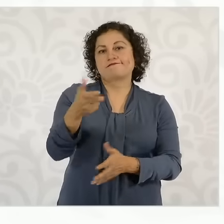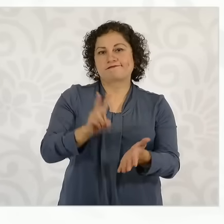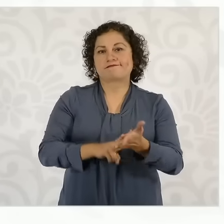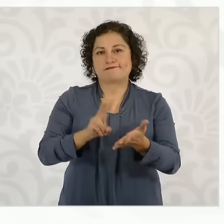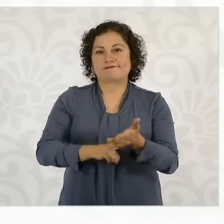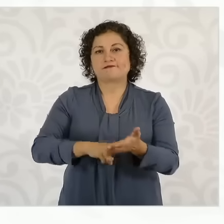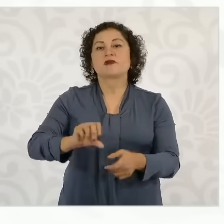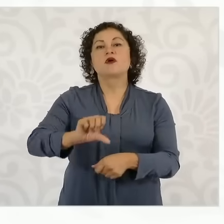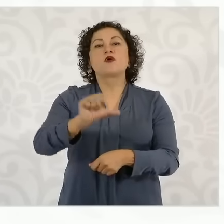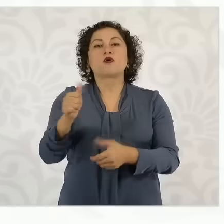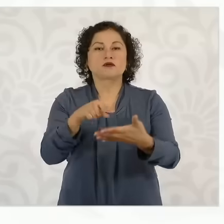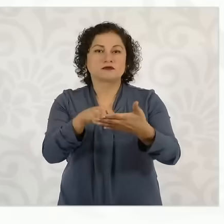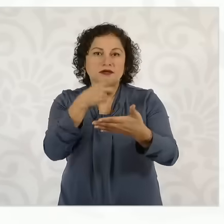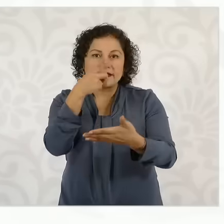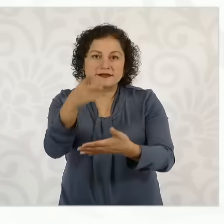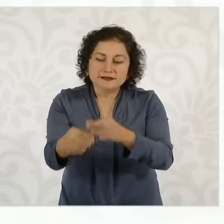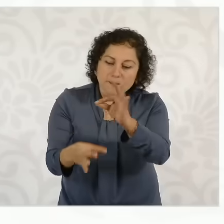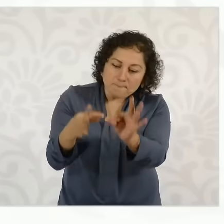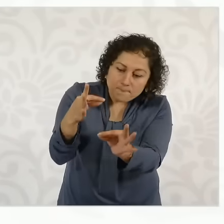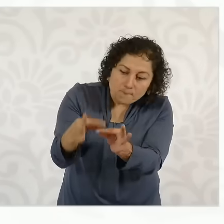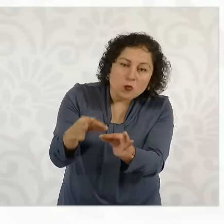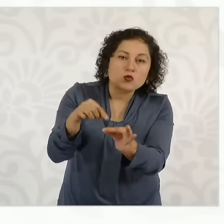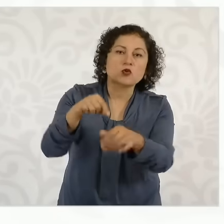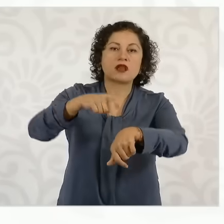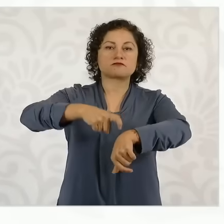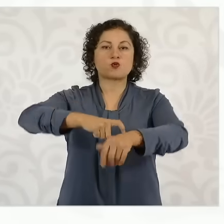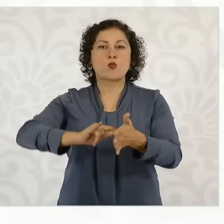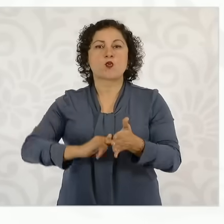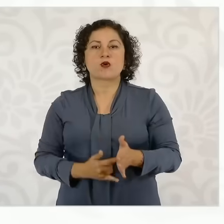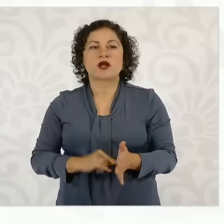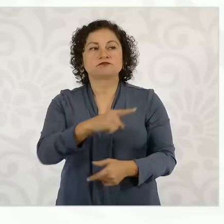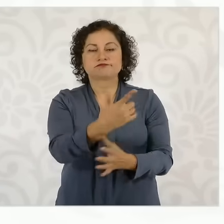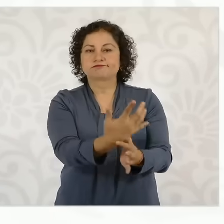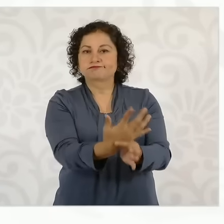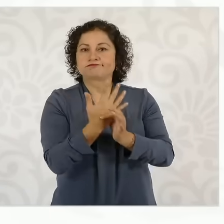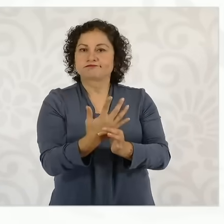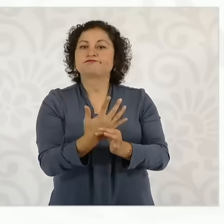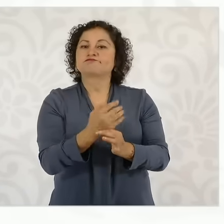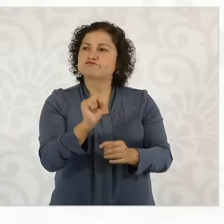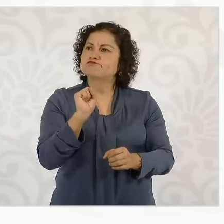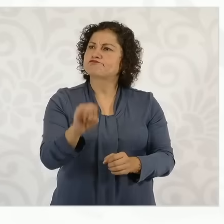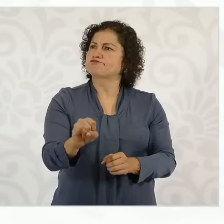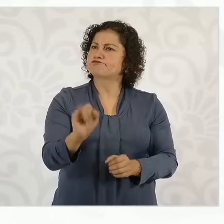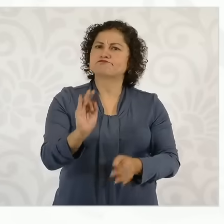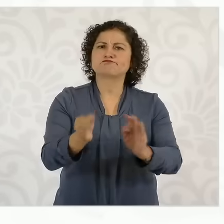la puntualidad. La puntualidad ya alcanzamos casi el 95% de aceptación de nuestros usuarios.